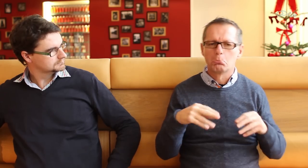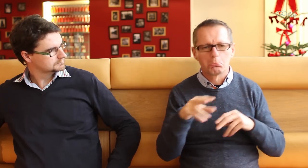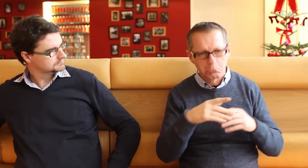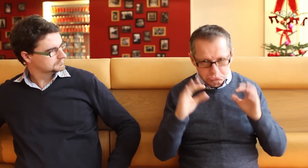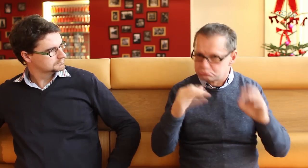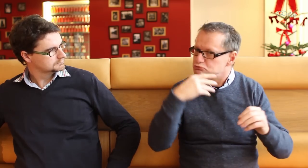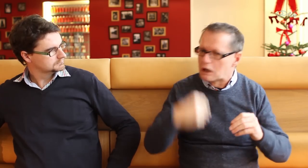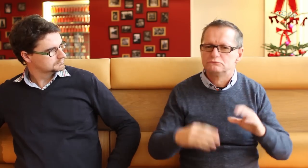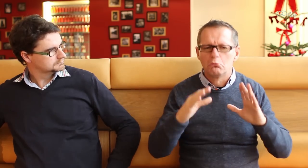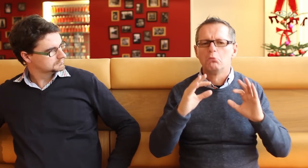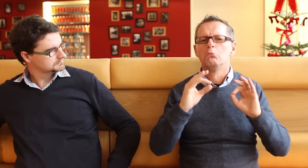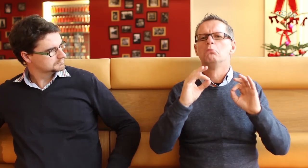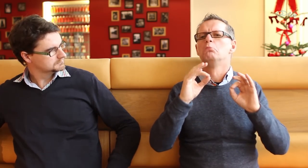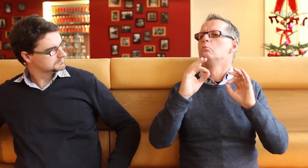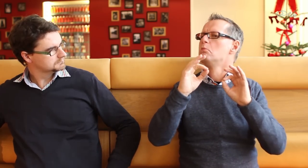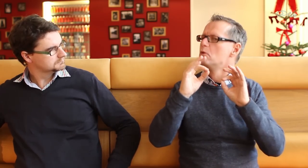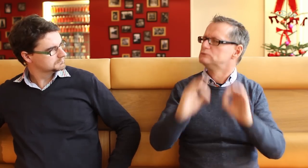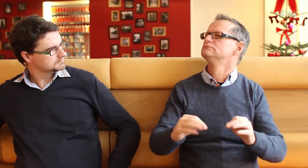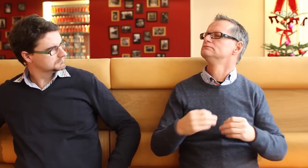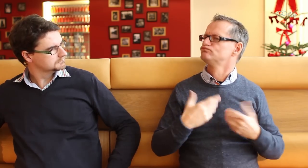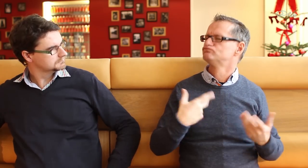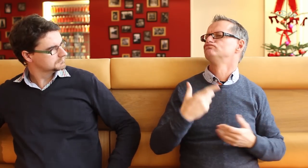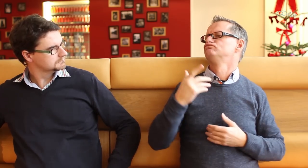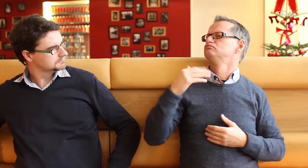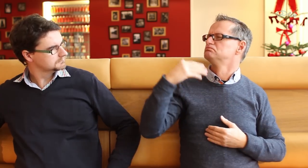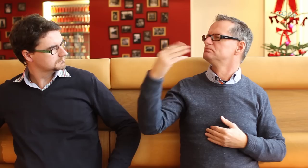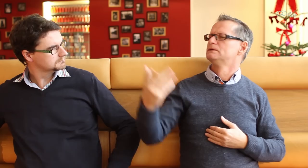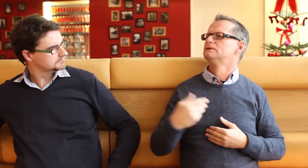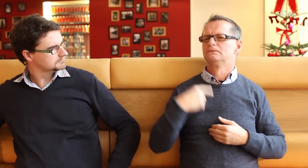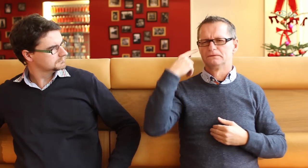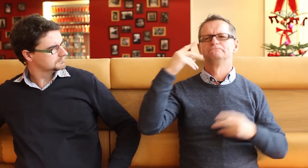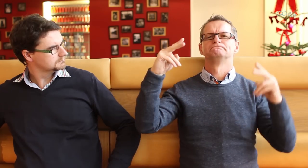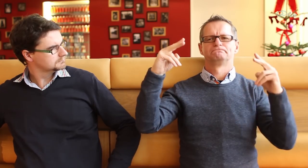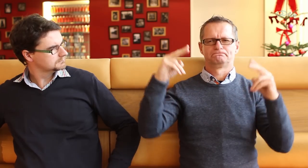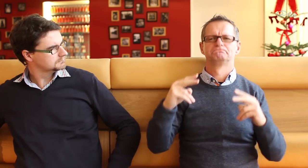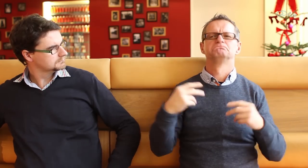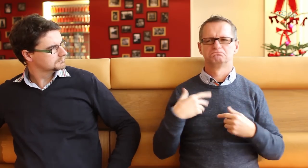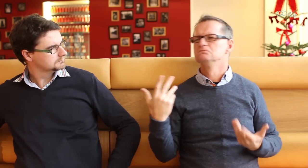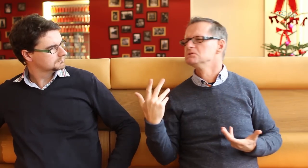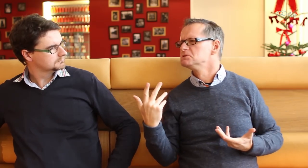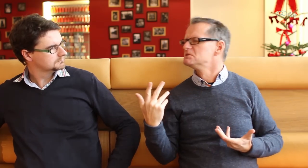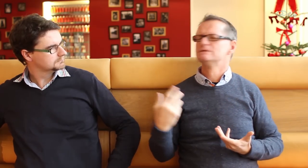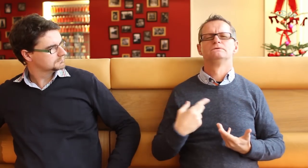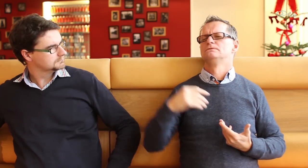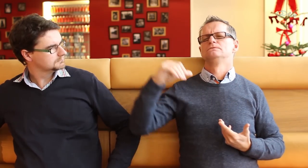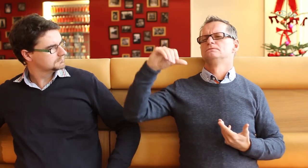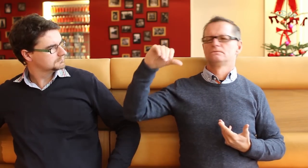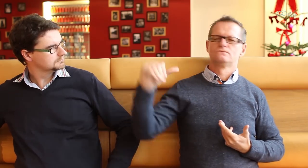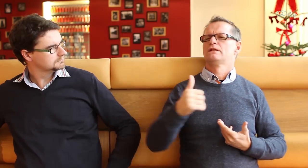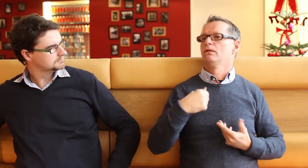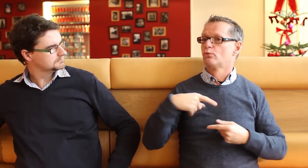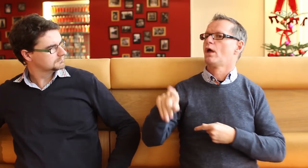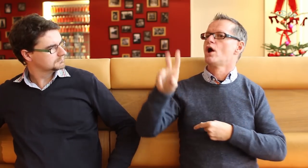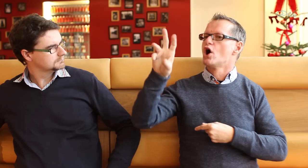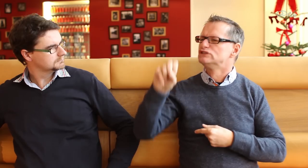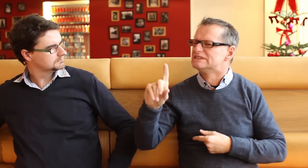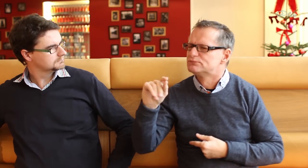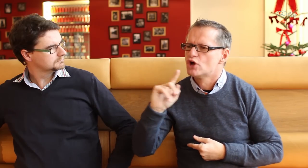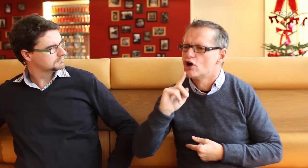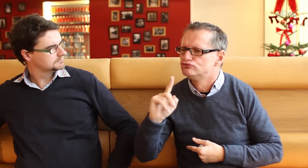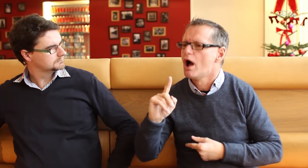Ja, gut. Später wurden meine Augen dann noch schlechter. Durch US, bedeutet Usher, also auch mit Taubheit.